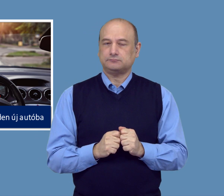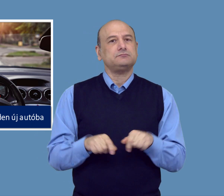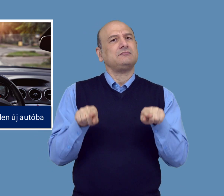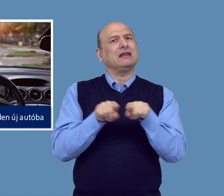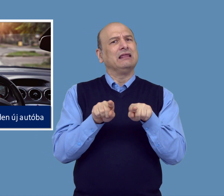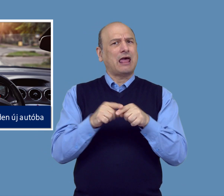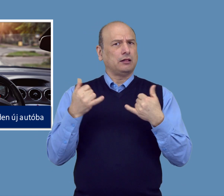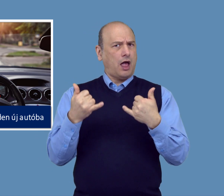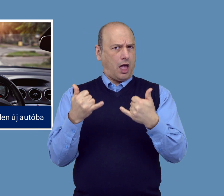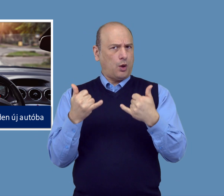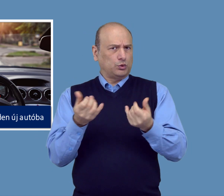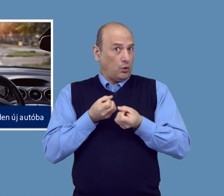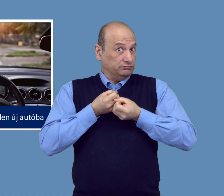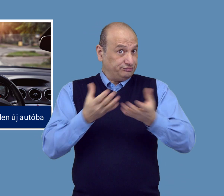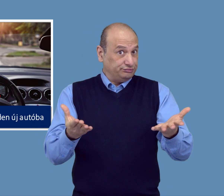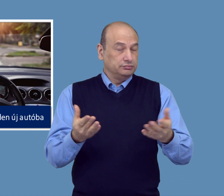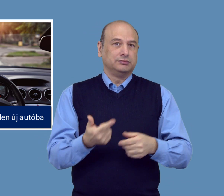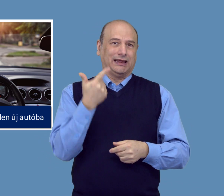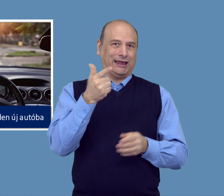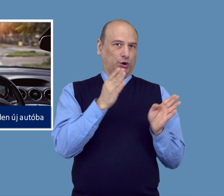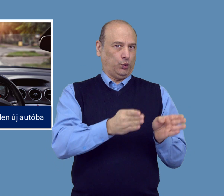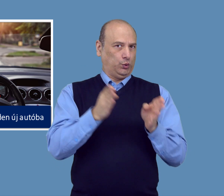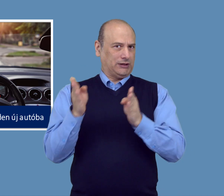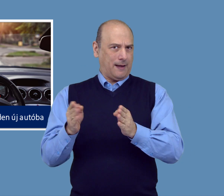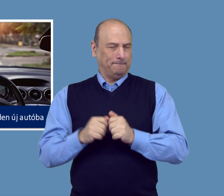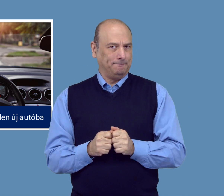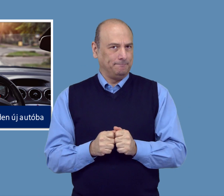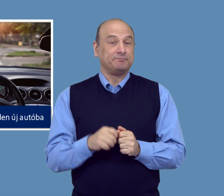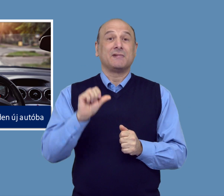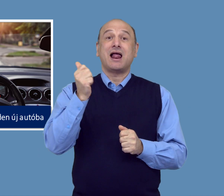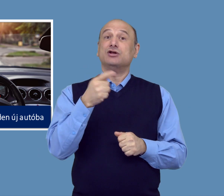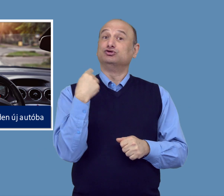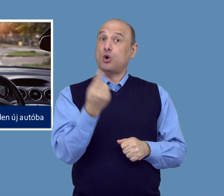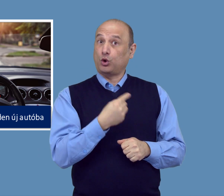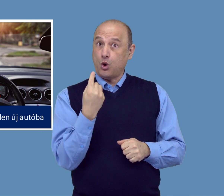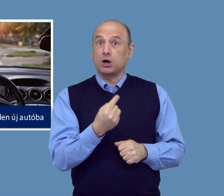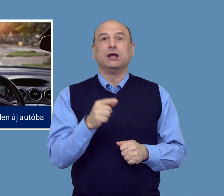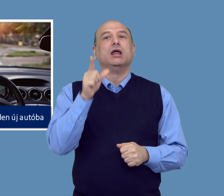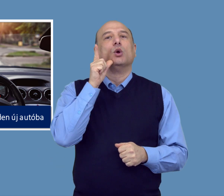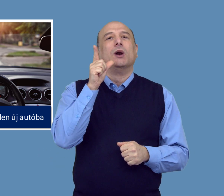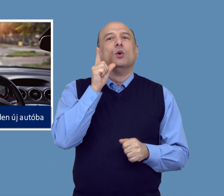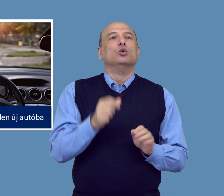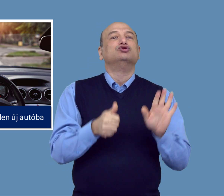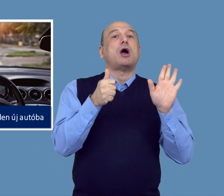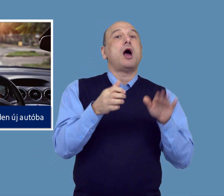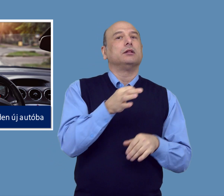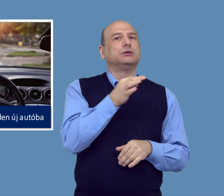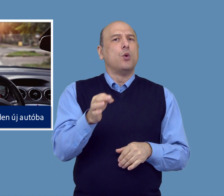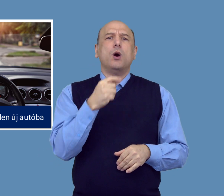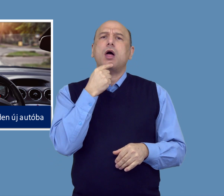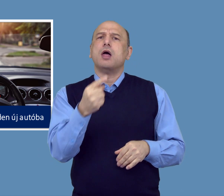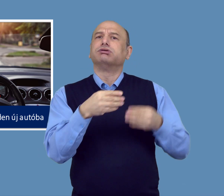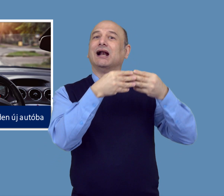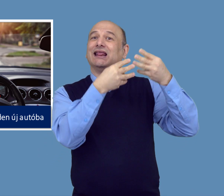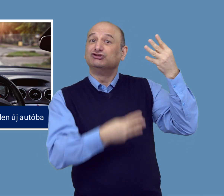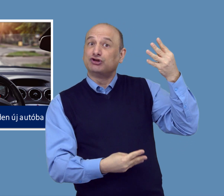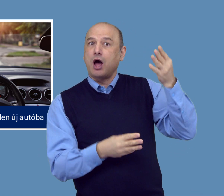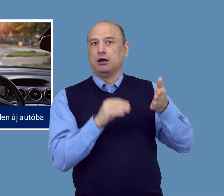Az új autók forgalomba helyezésének feltételrendszere két ütemben bővíti az új személyautók felszereltségében kötelező elemeket. Első körben, 2022. július 6-tól az újonnan piacra lépő személyautók felszereltsége bővül velük,